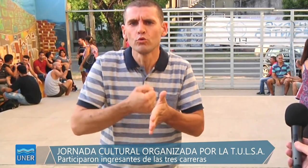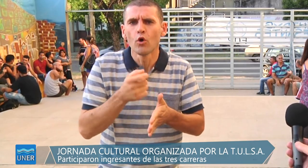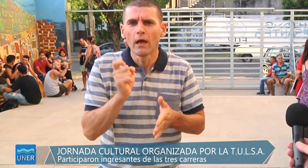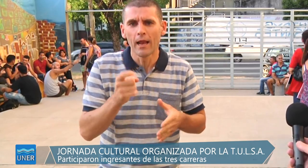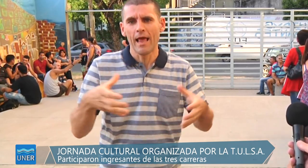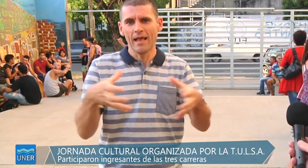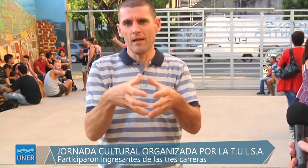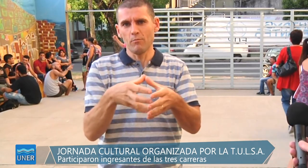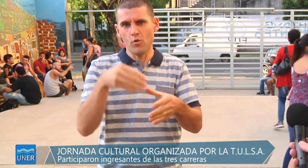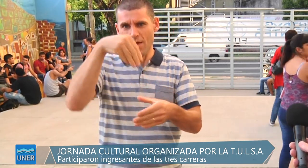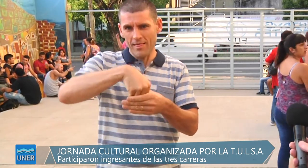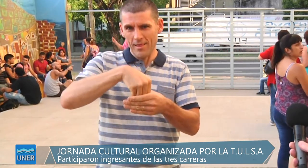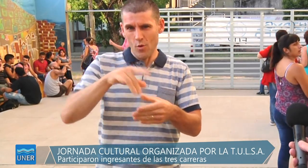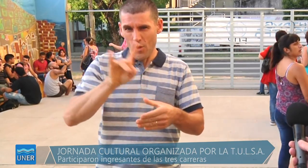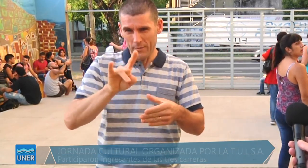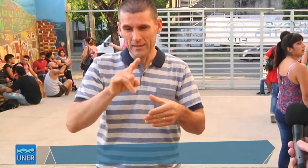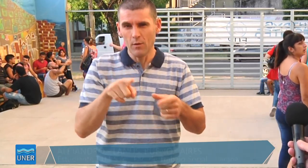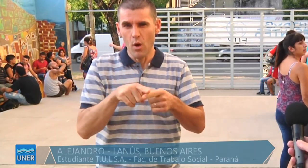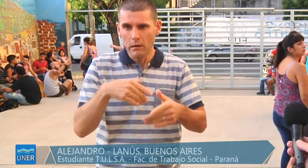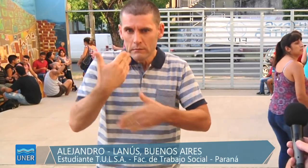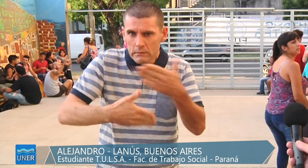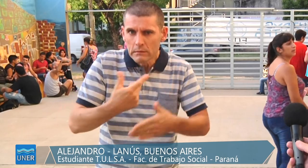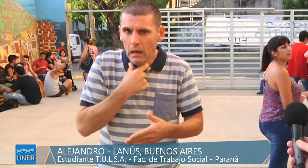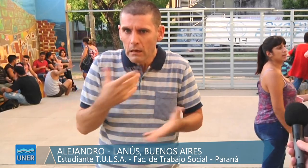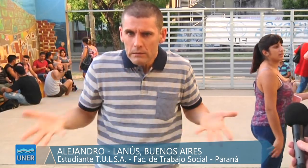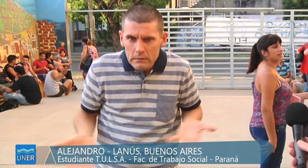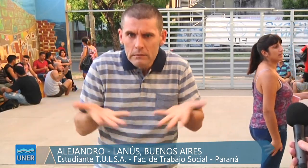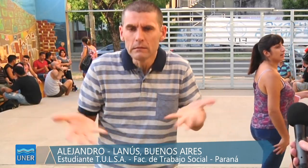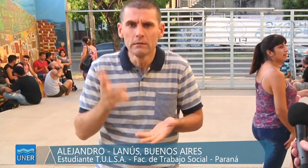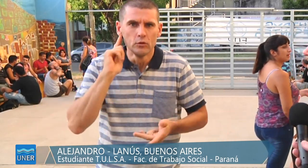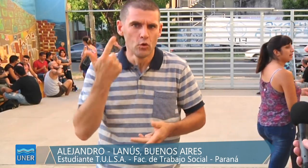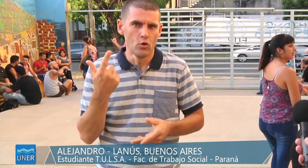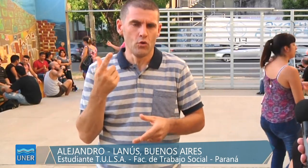A la lucha de que hubo un equipo dentro de la Universidad que quizo e insentivo a que